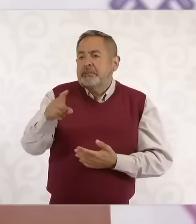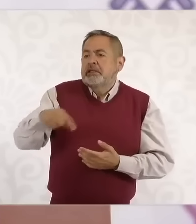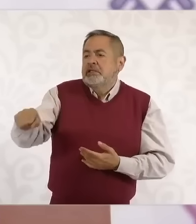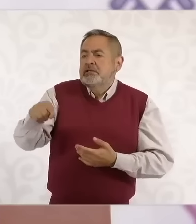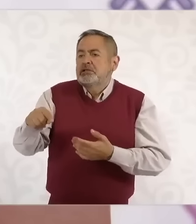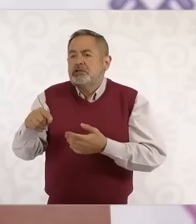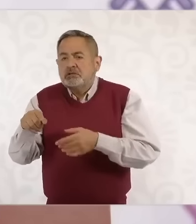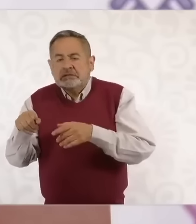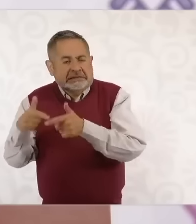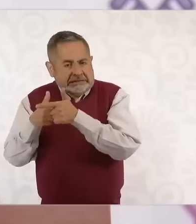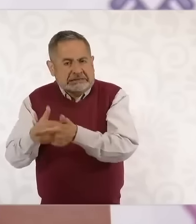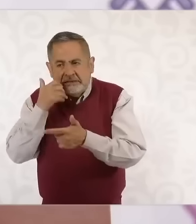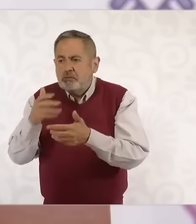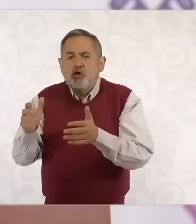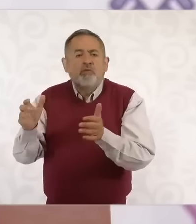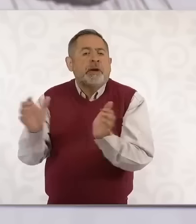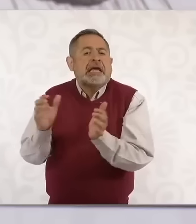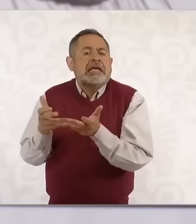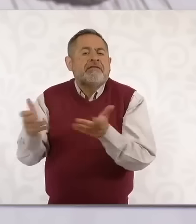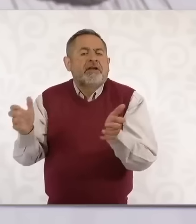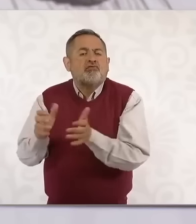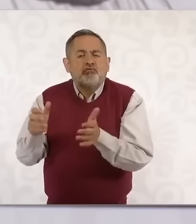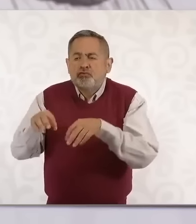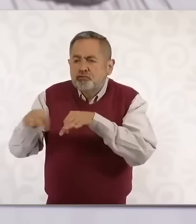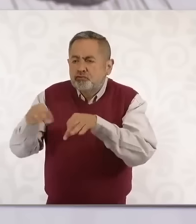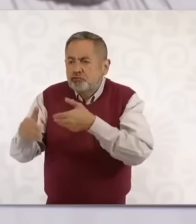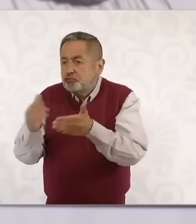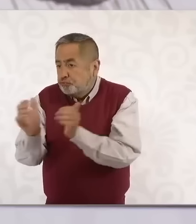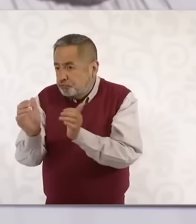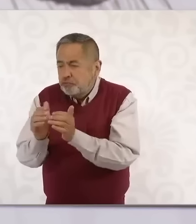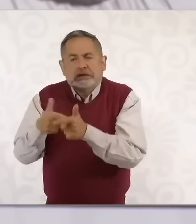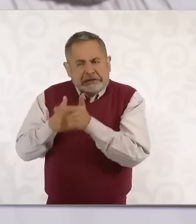que queremos que también vivan bien de la producción que realizan. Entonces,